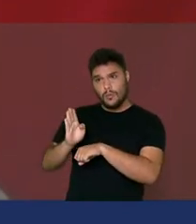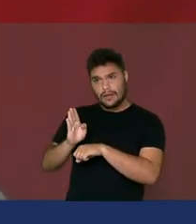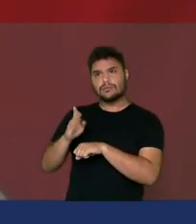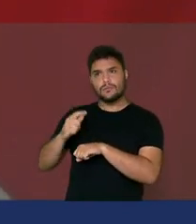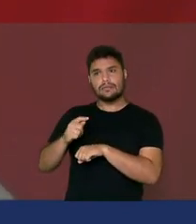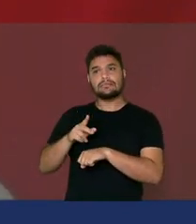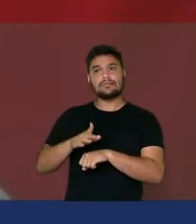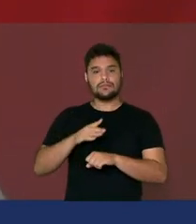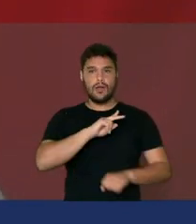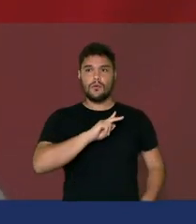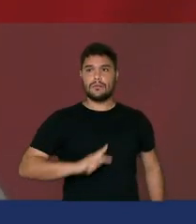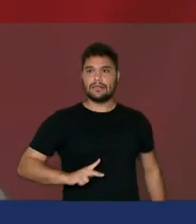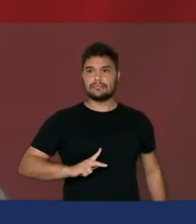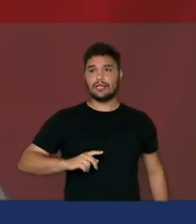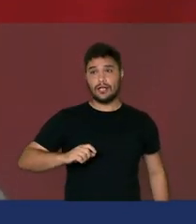PRECISO QUE TODOS NÓS REP DIEEMOS E O BRASIL TEM QUE